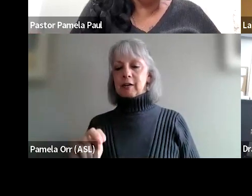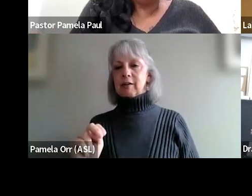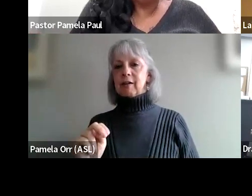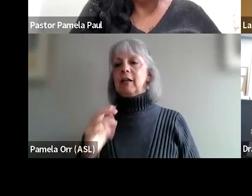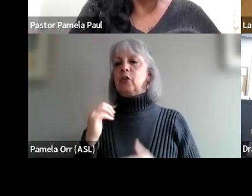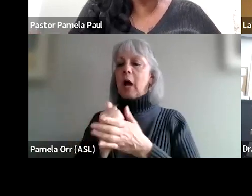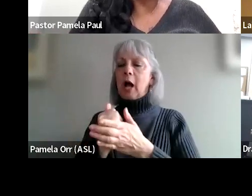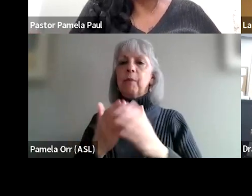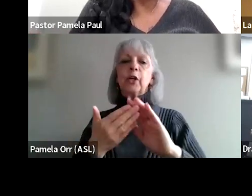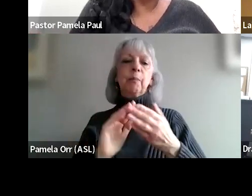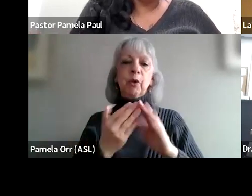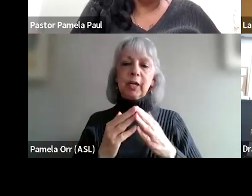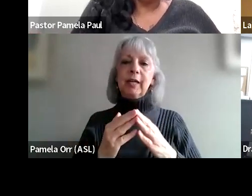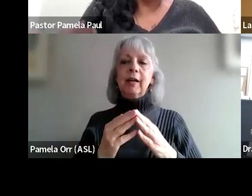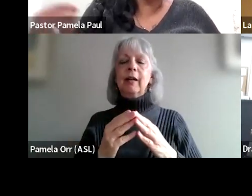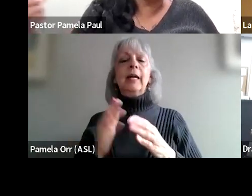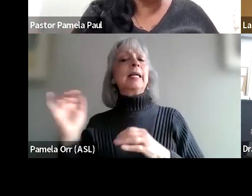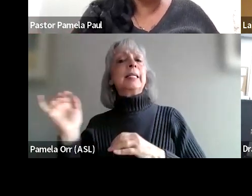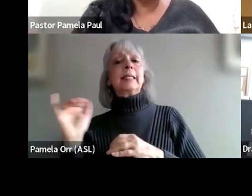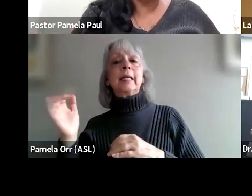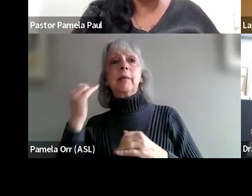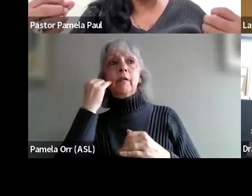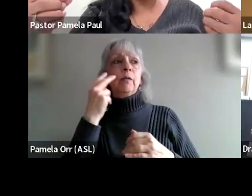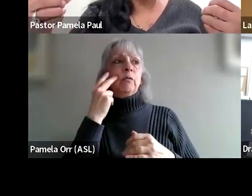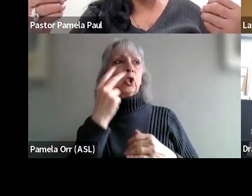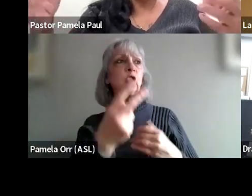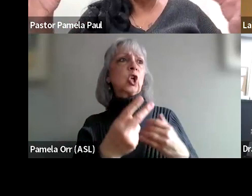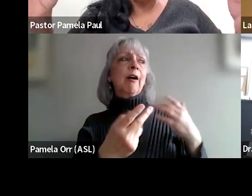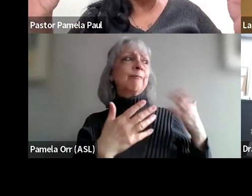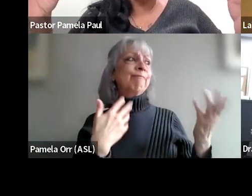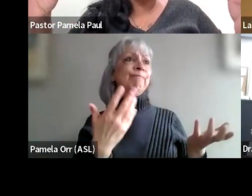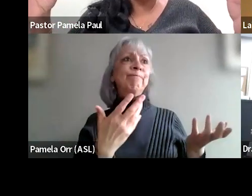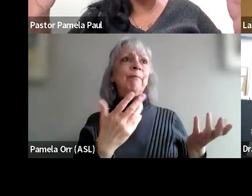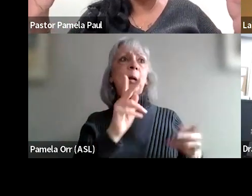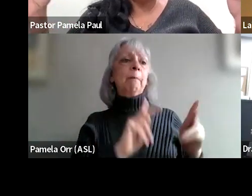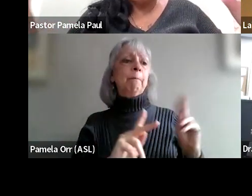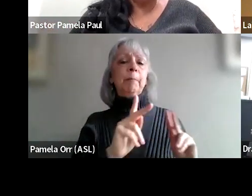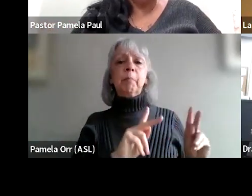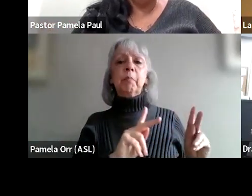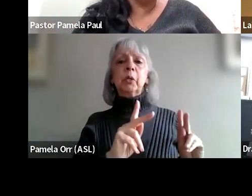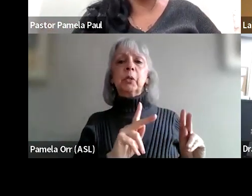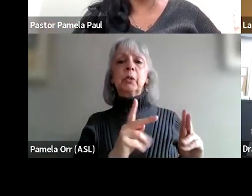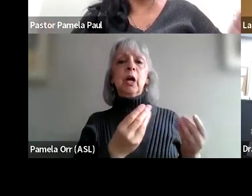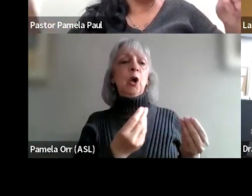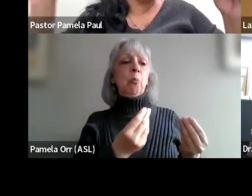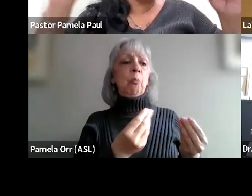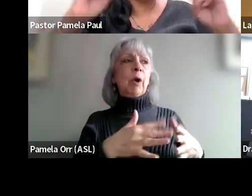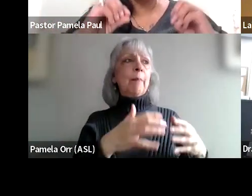Sería igual si vieran el deterioro de las propiedades de otros